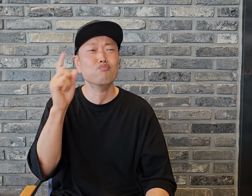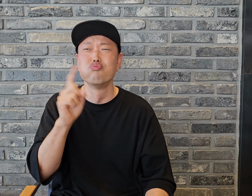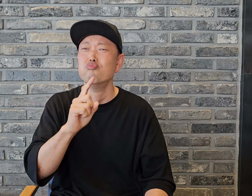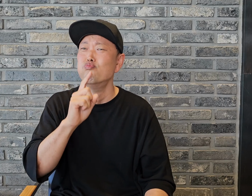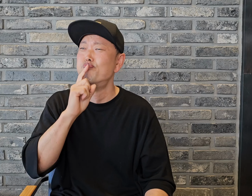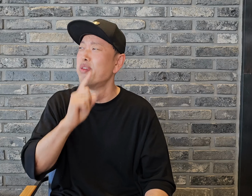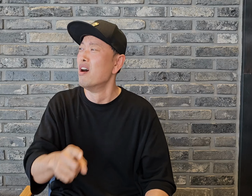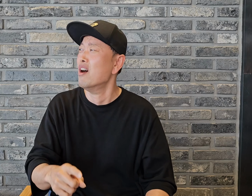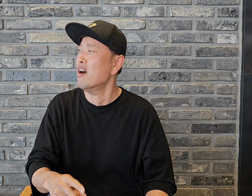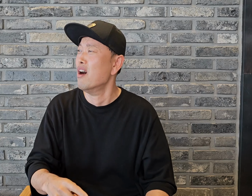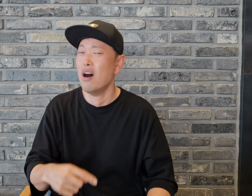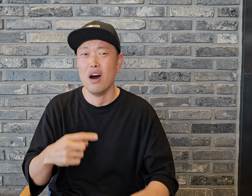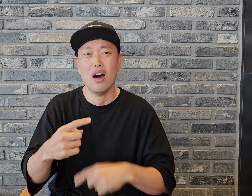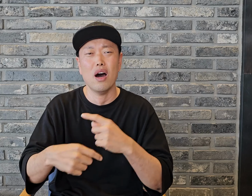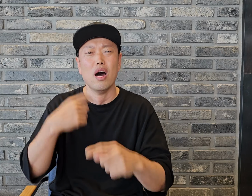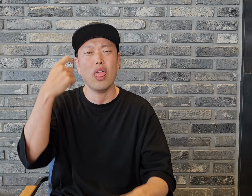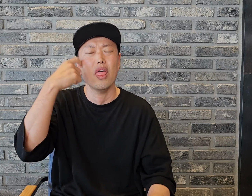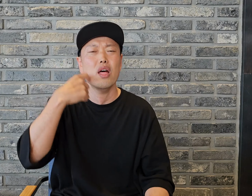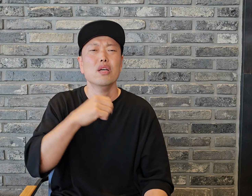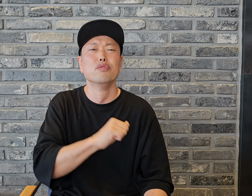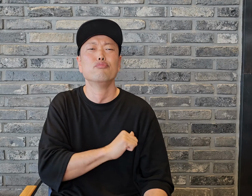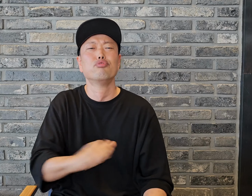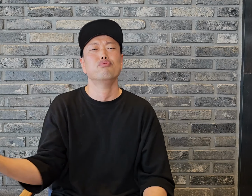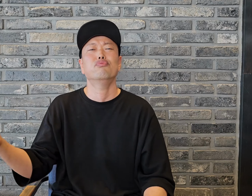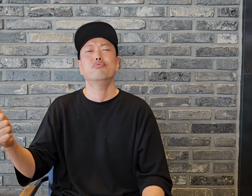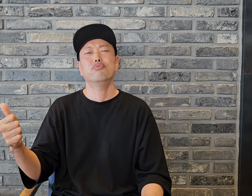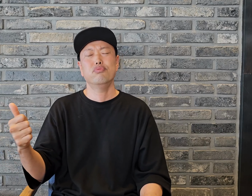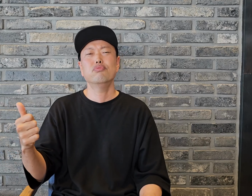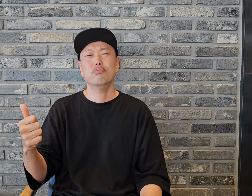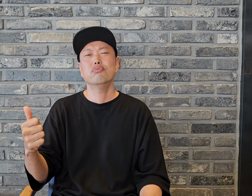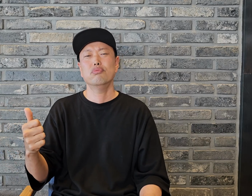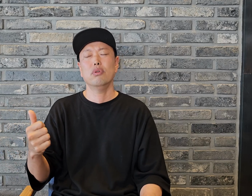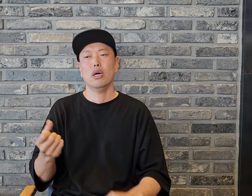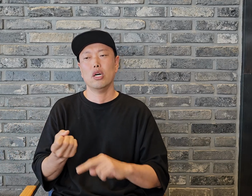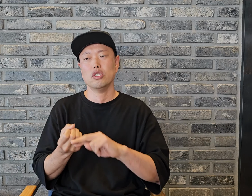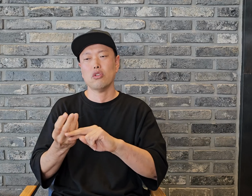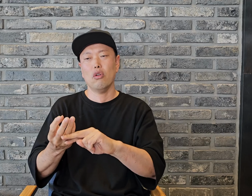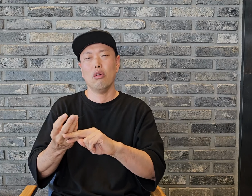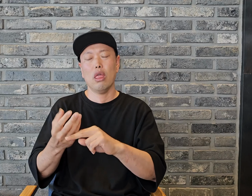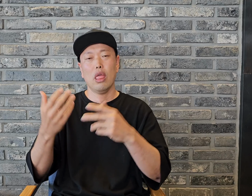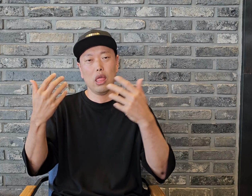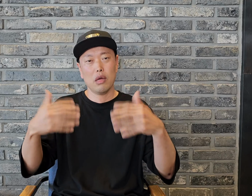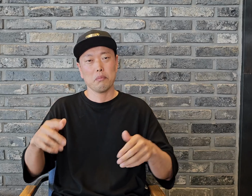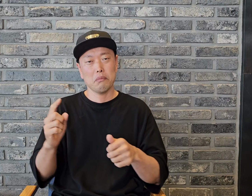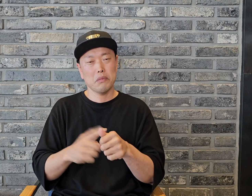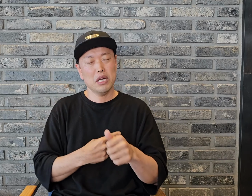No entiendo lo que significa en absoluto y no tengo ningún sentido de ello. Si el mensaje no está claro,